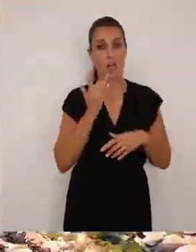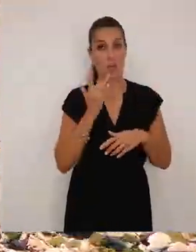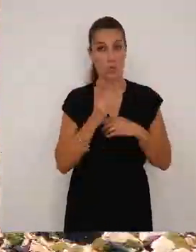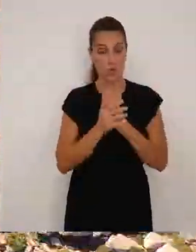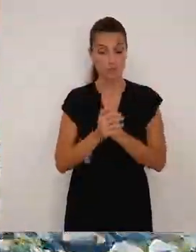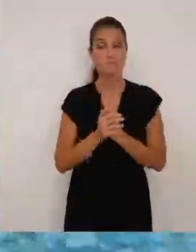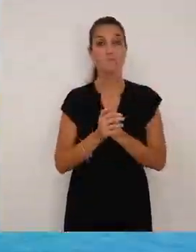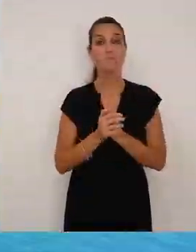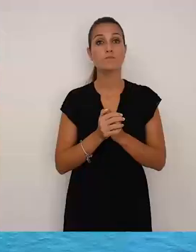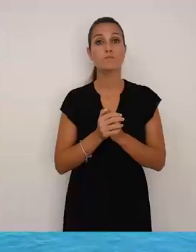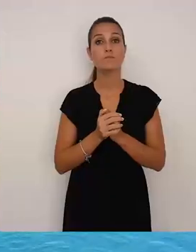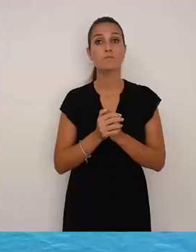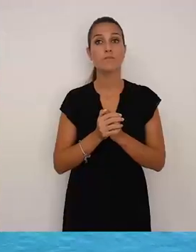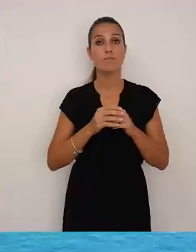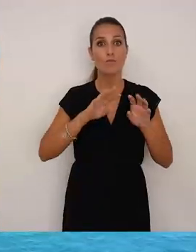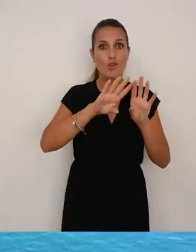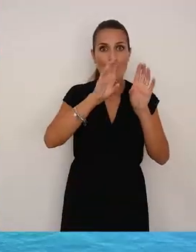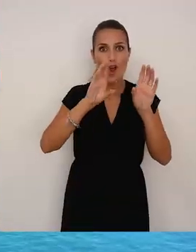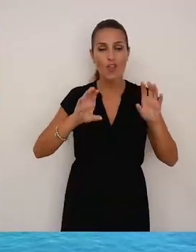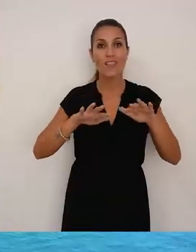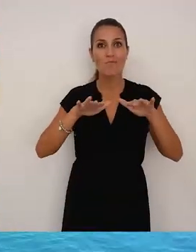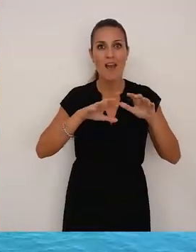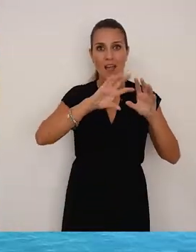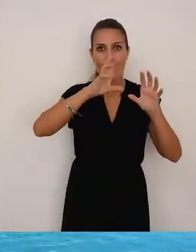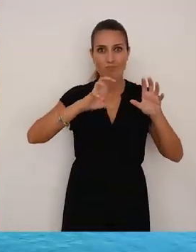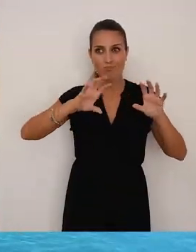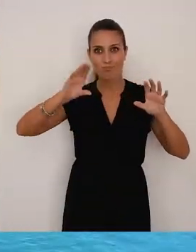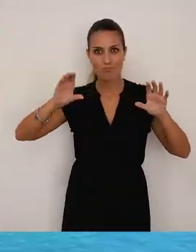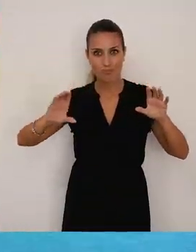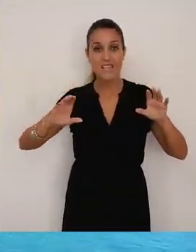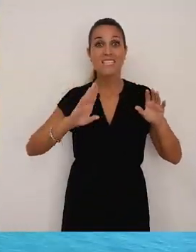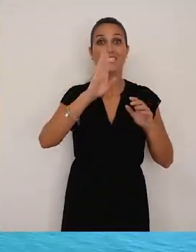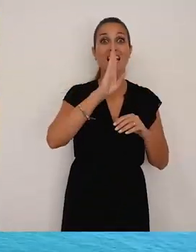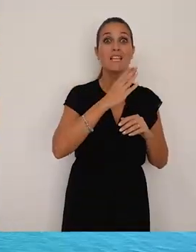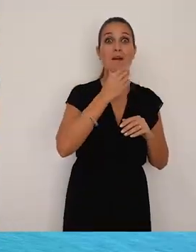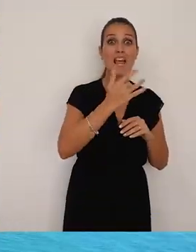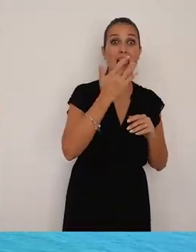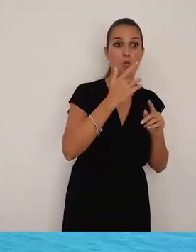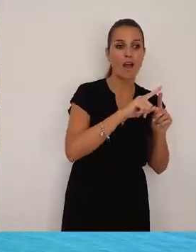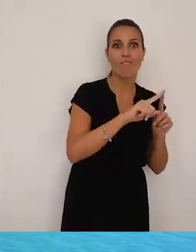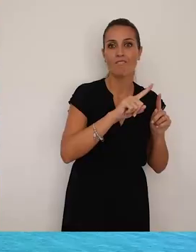Il sistema delle Grotte Marine di Leuca si estende dal Capo di Santa Maria di Leuca sino